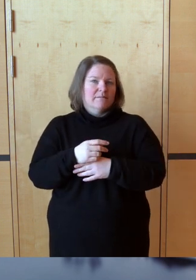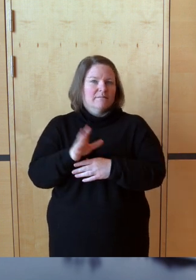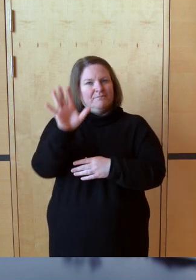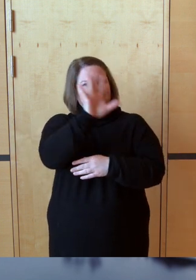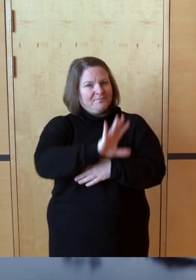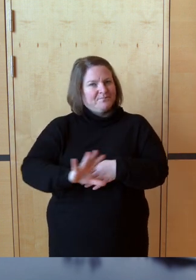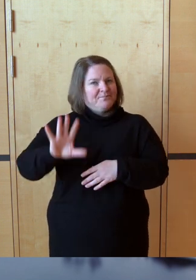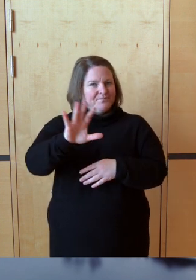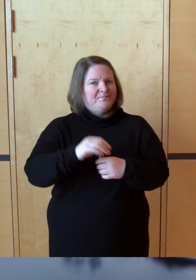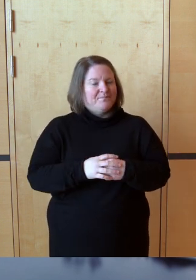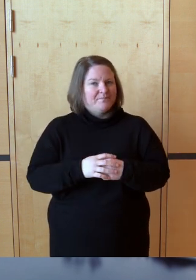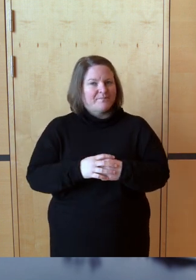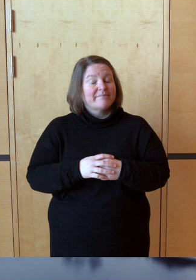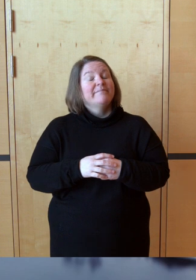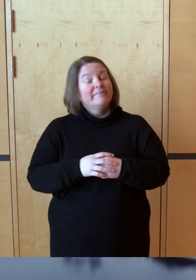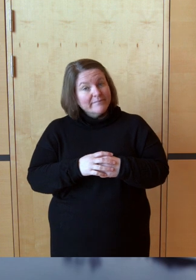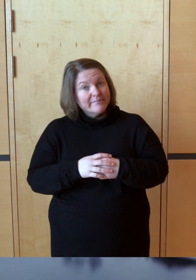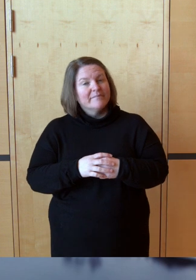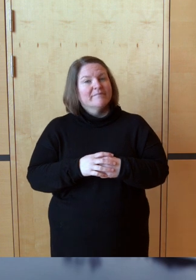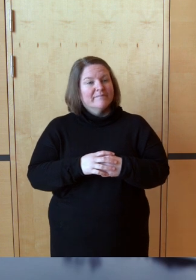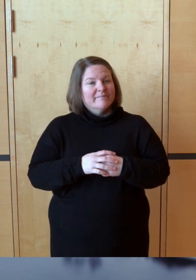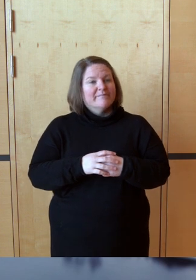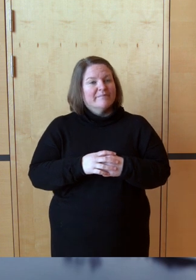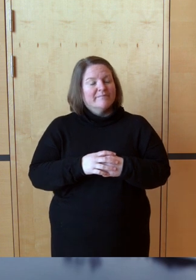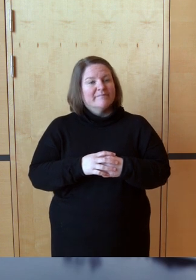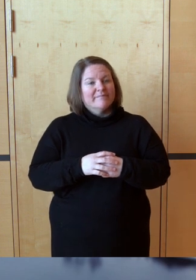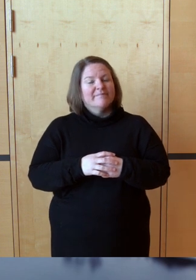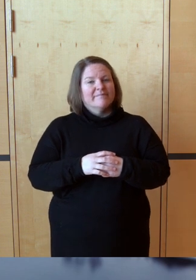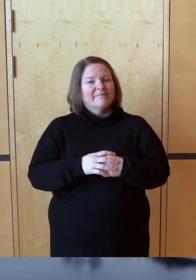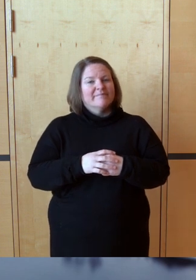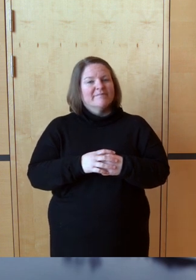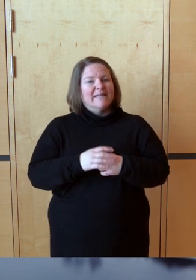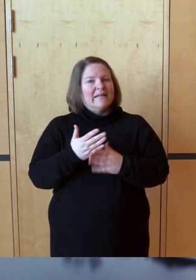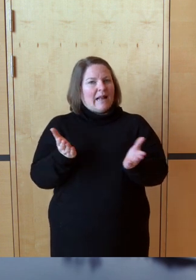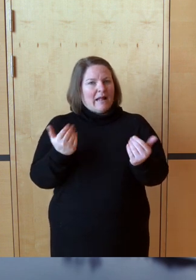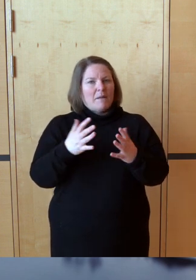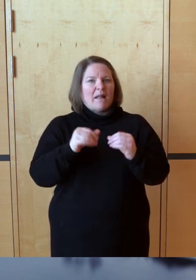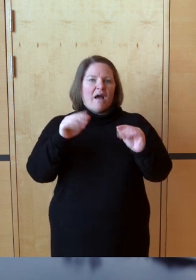Men när de orden lätt att det inte varit men de har gjort ett ofantligt arbete om man